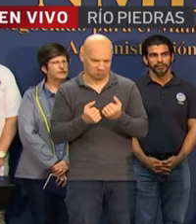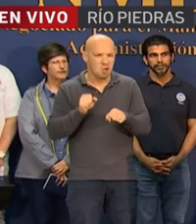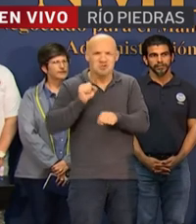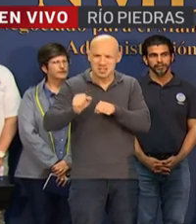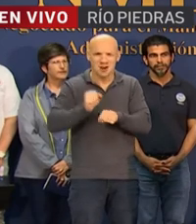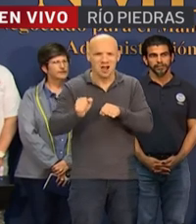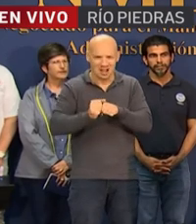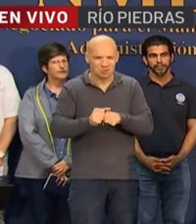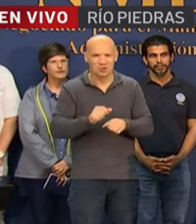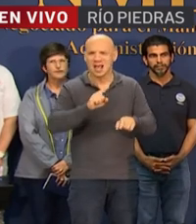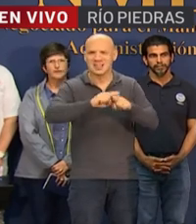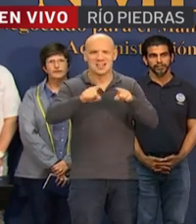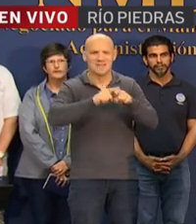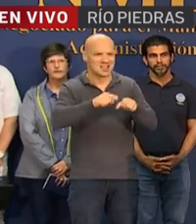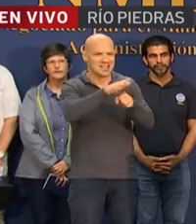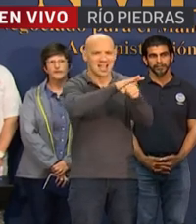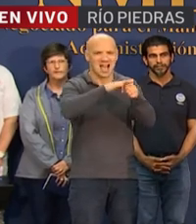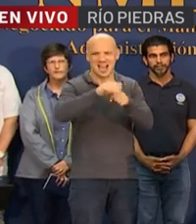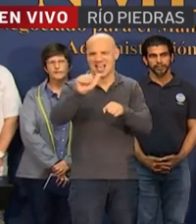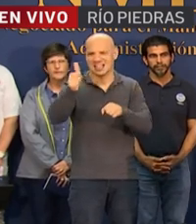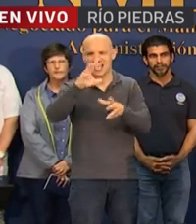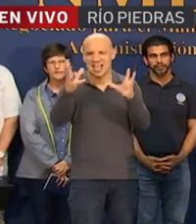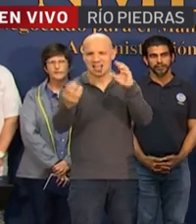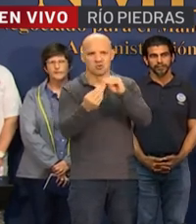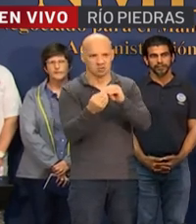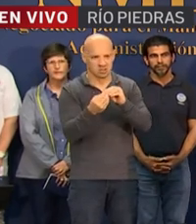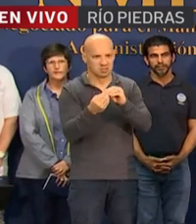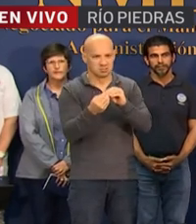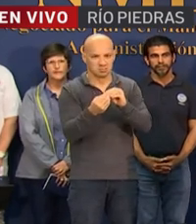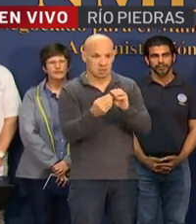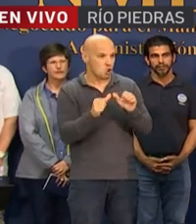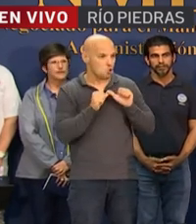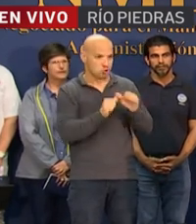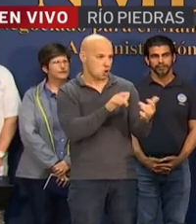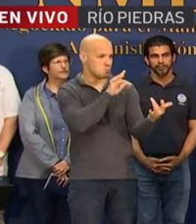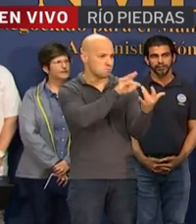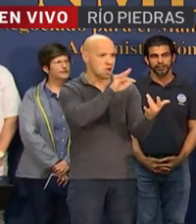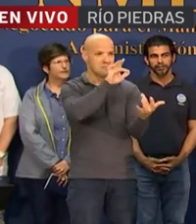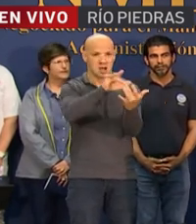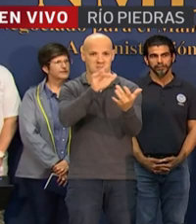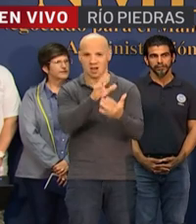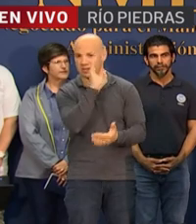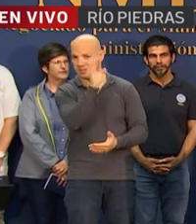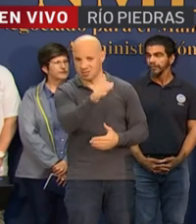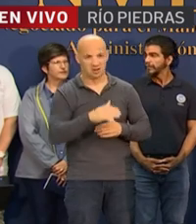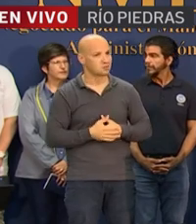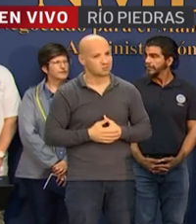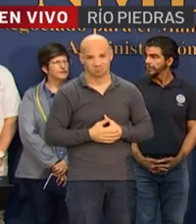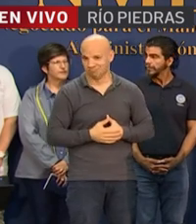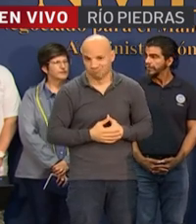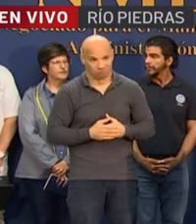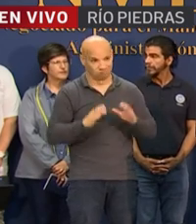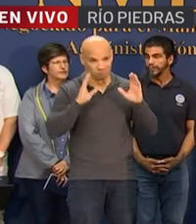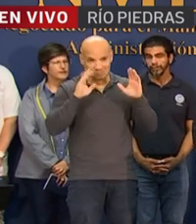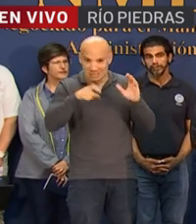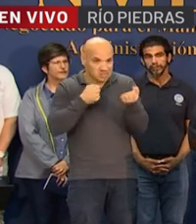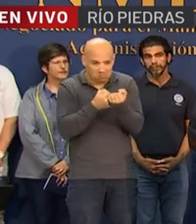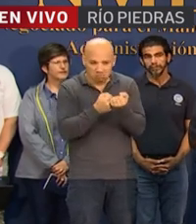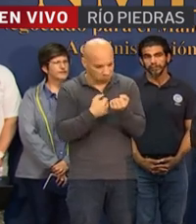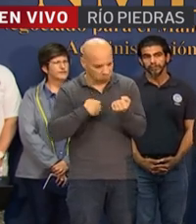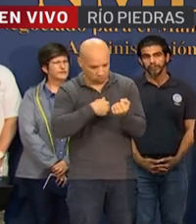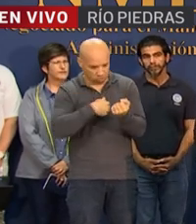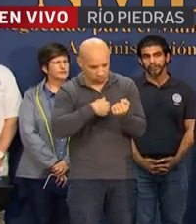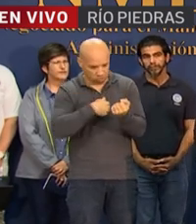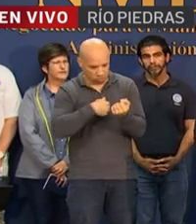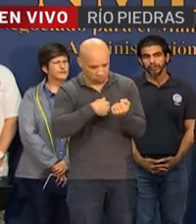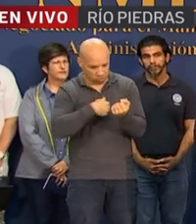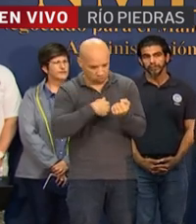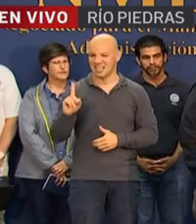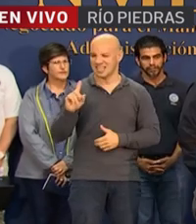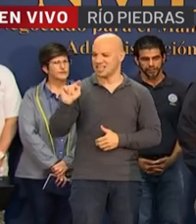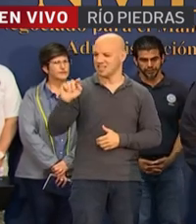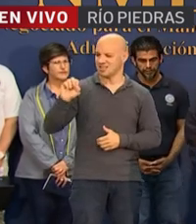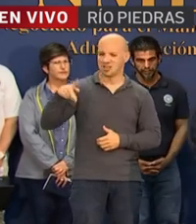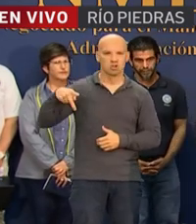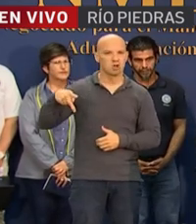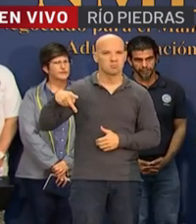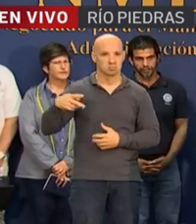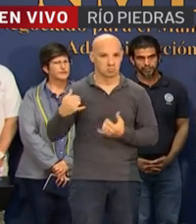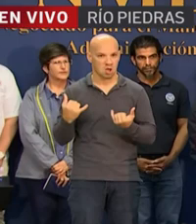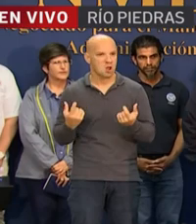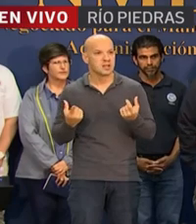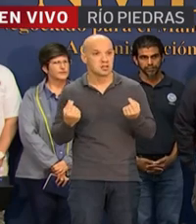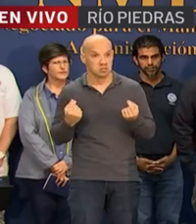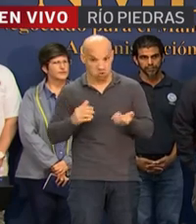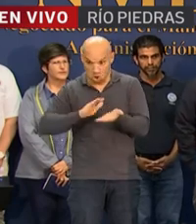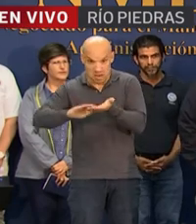INFORMACIÓN.